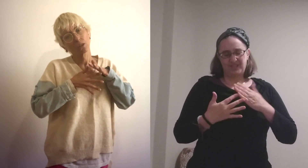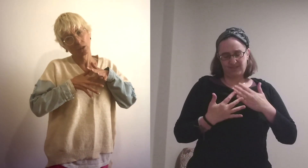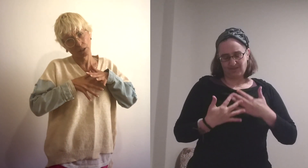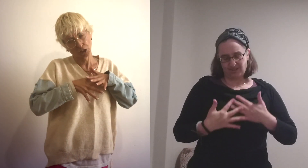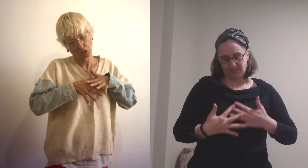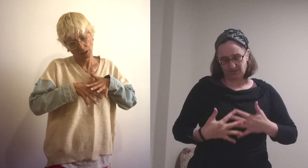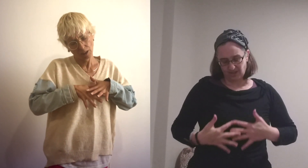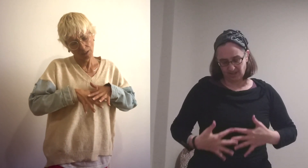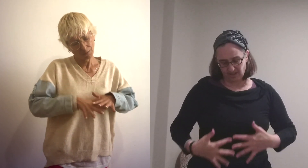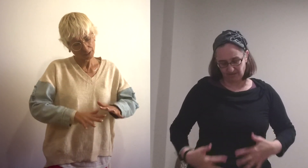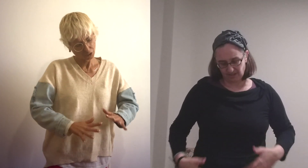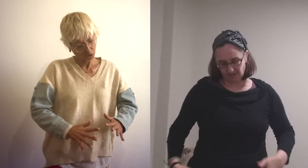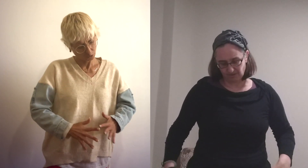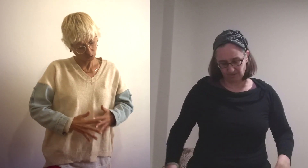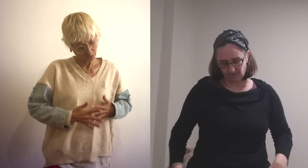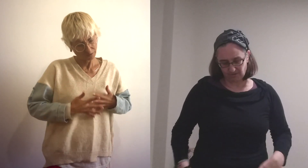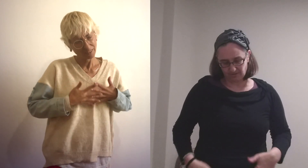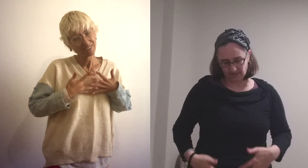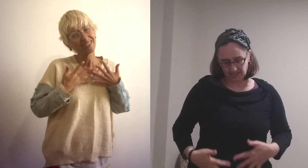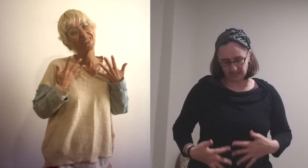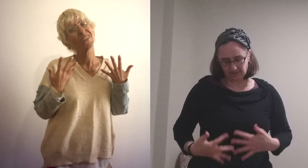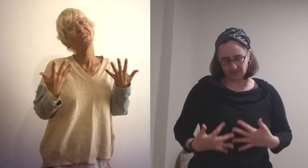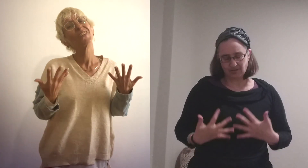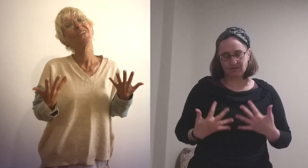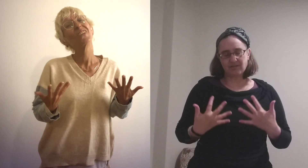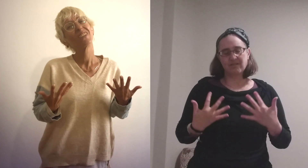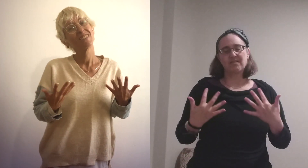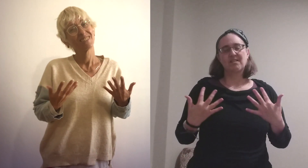מתוך השבר שוב לגדול